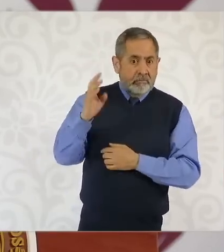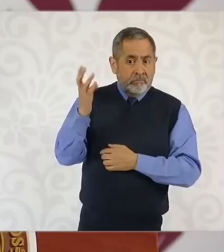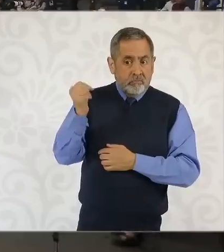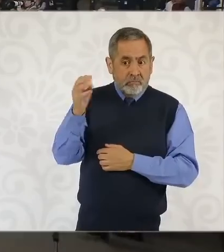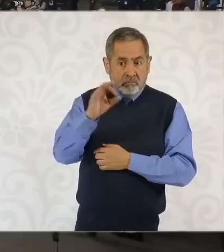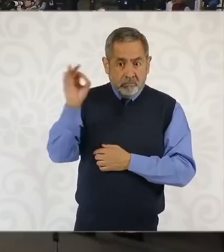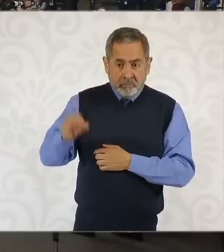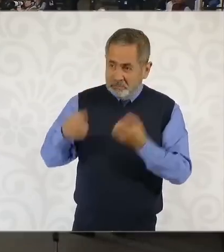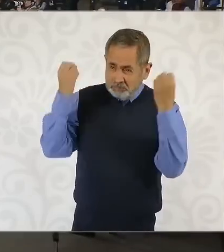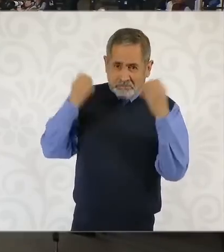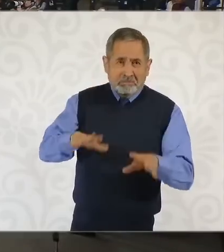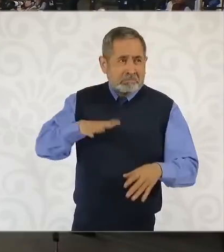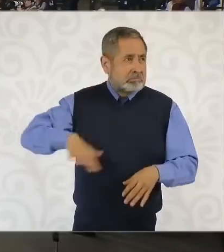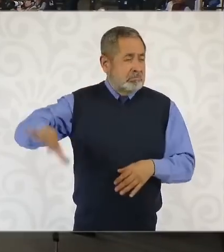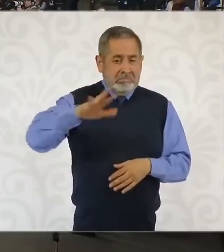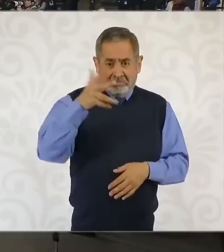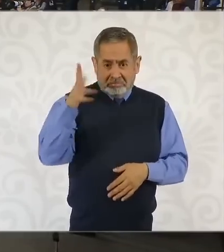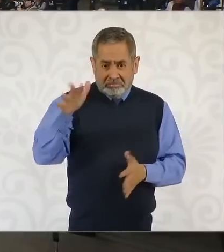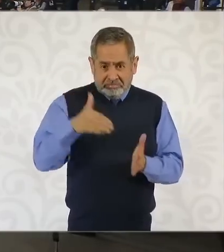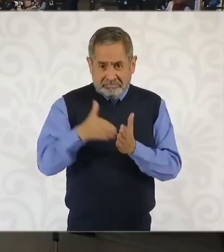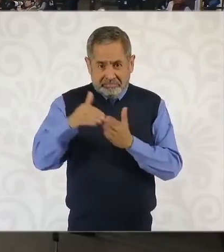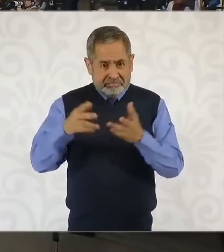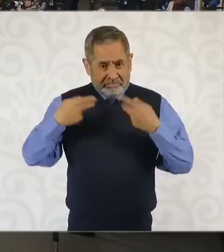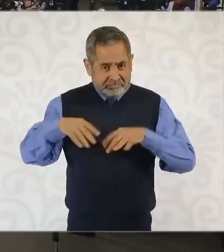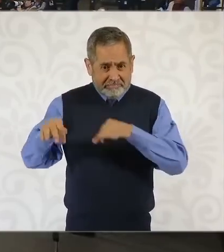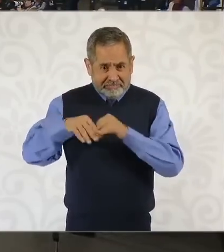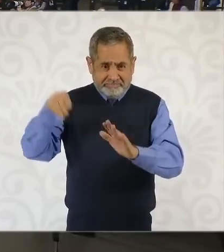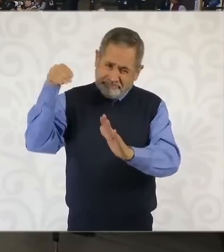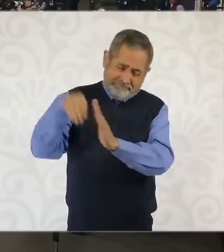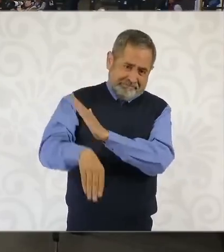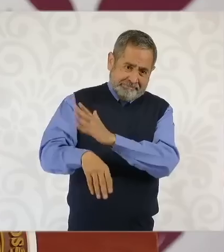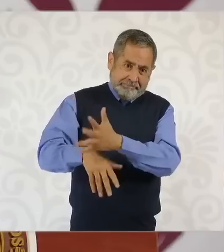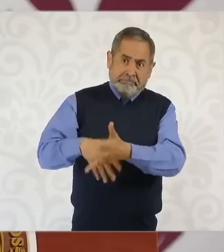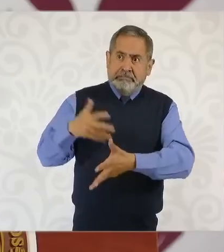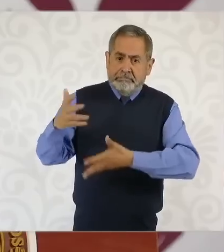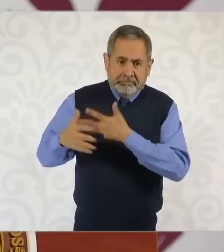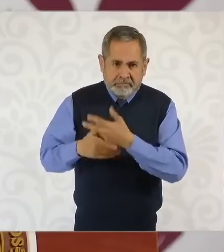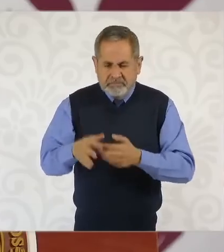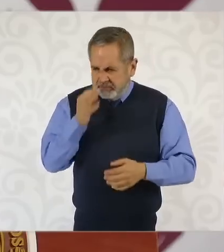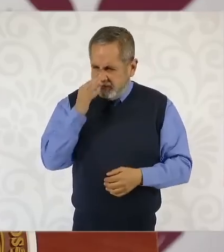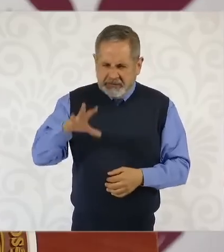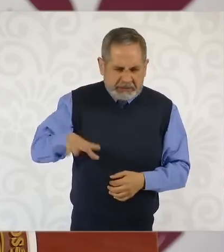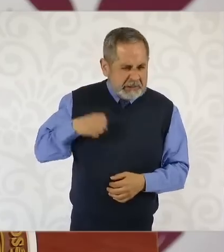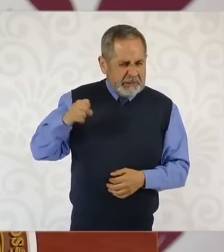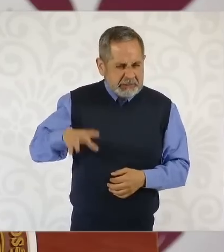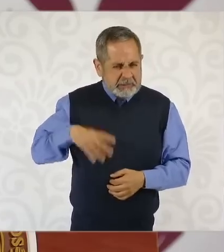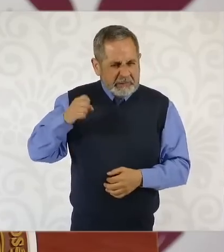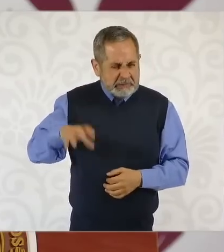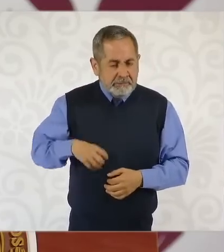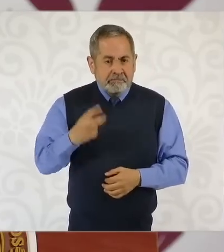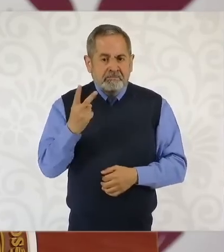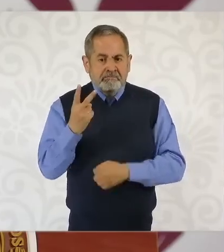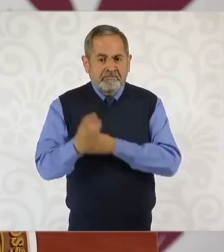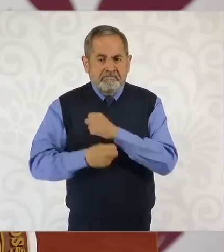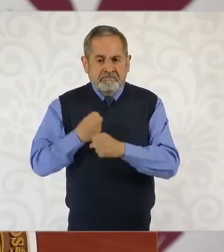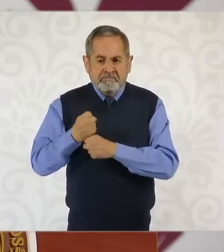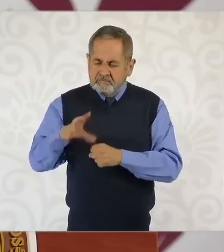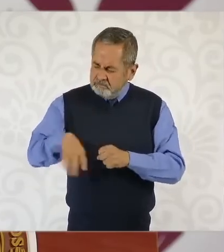se perdieron más de 10 millones de empleos y en 2 años se levantó el país con la ayuda de